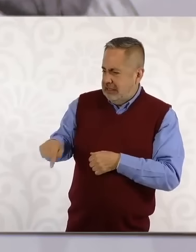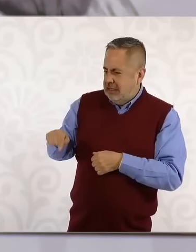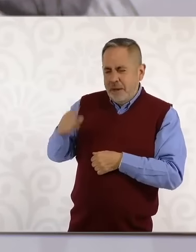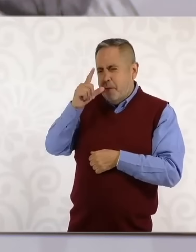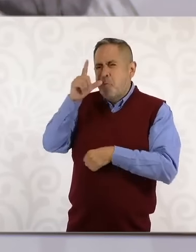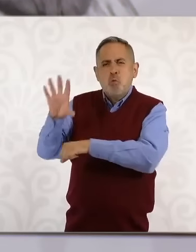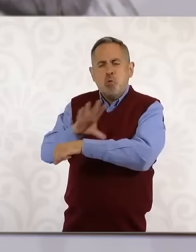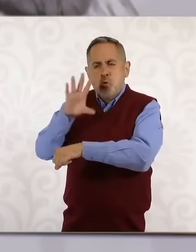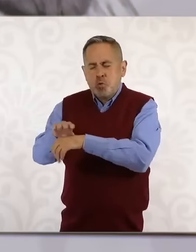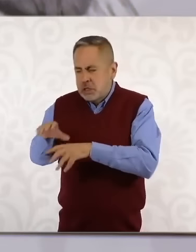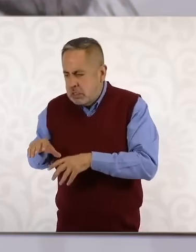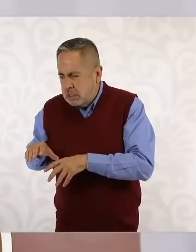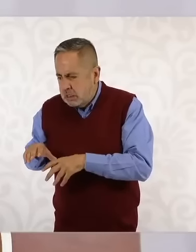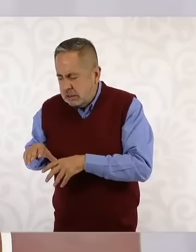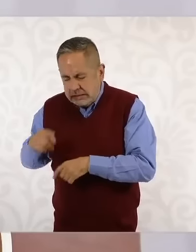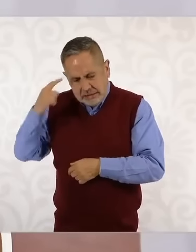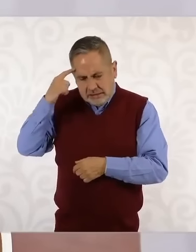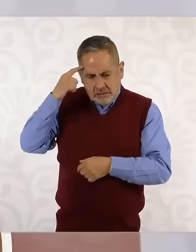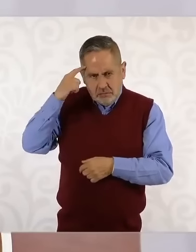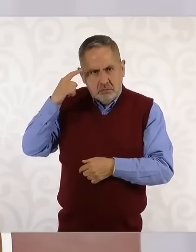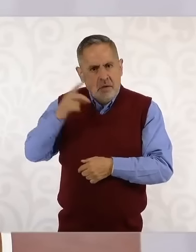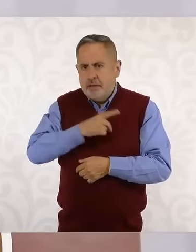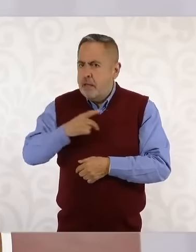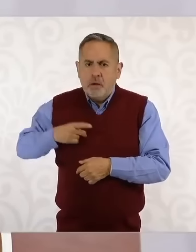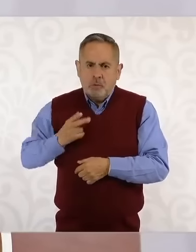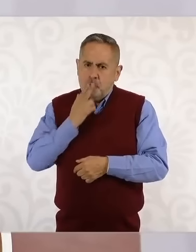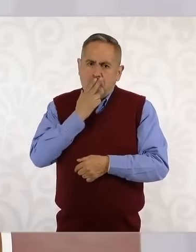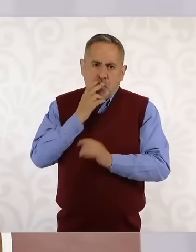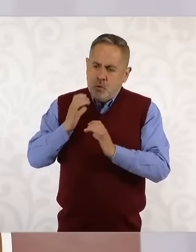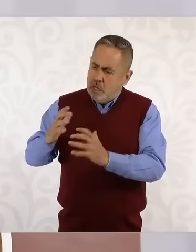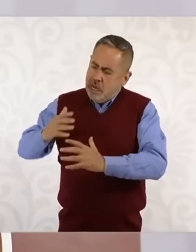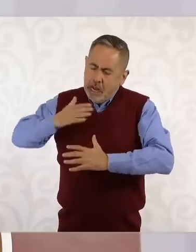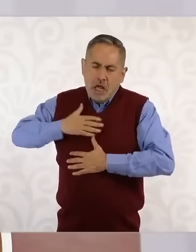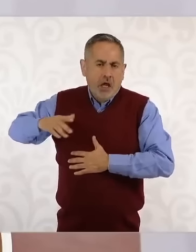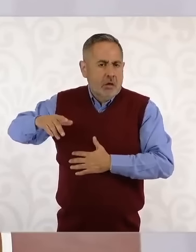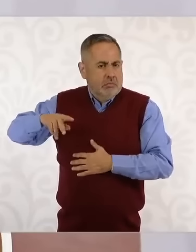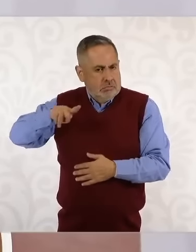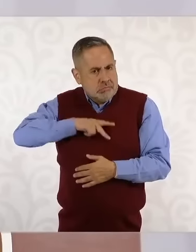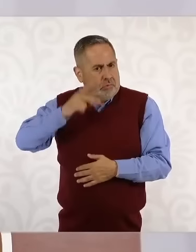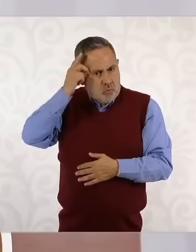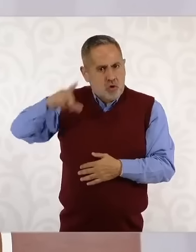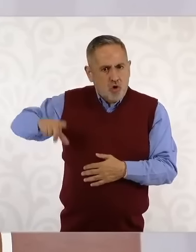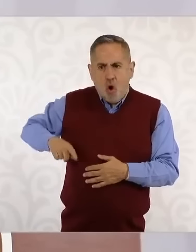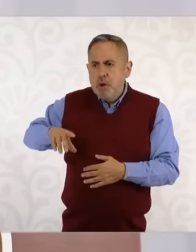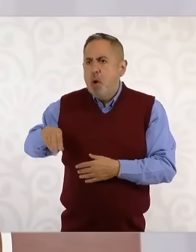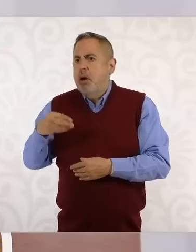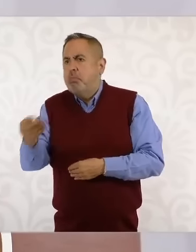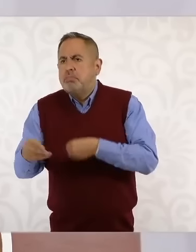tenemos que garantizar por soberanía e incluso por operación técnica del propio sistema,